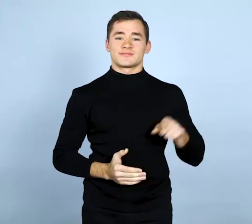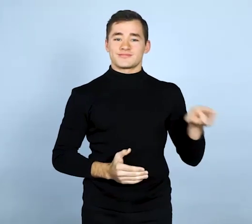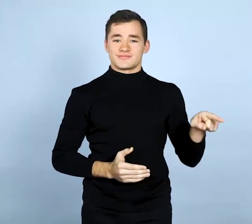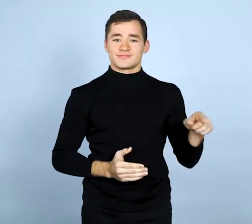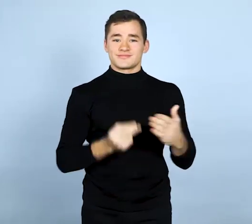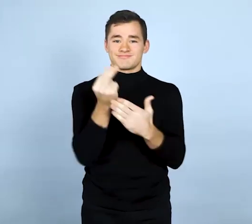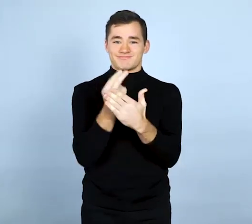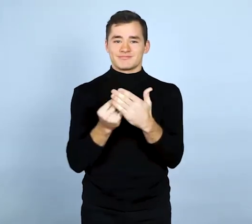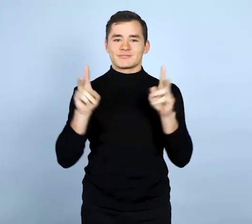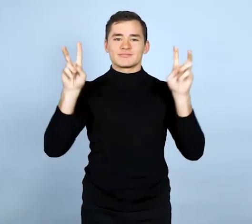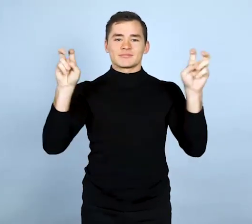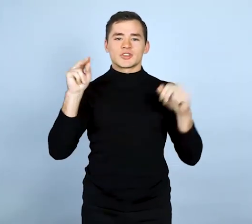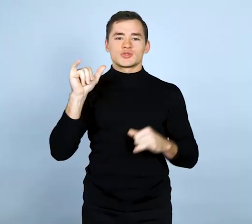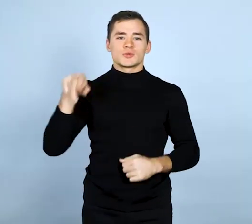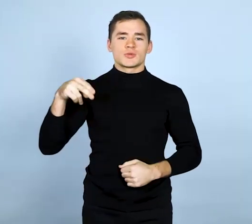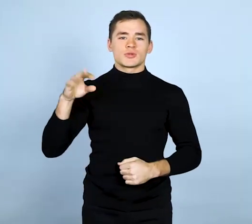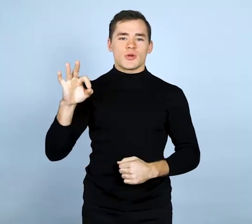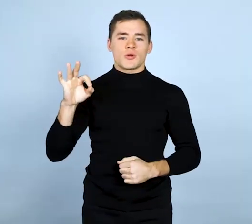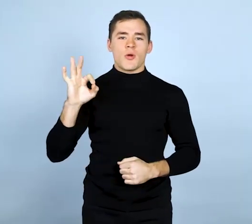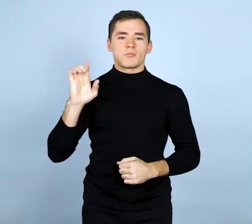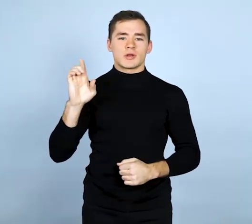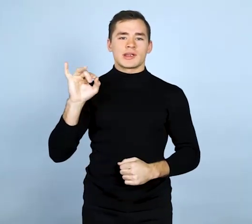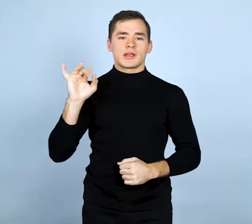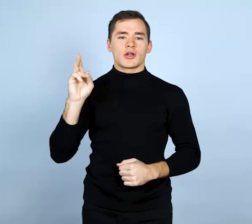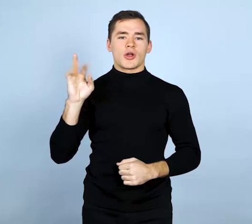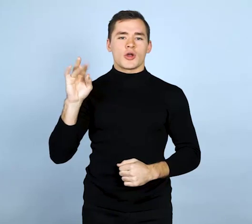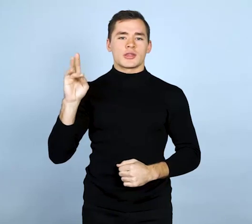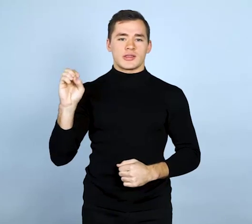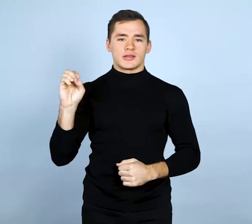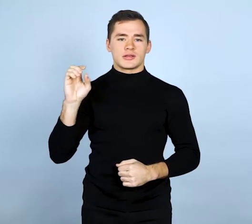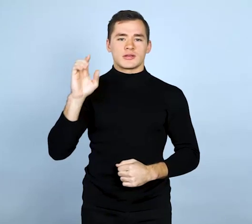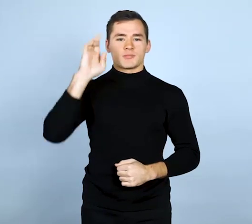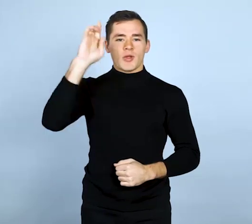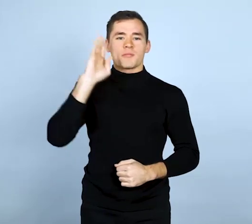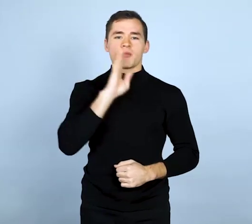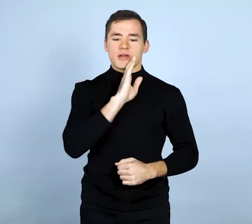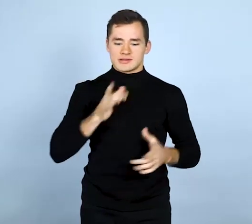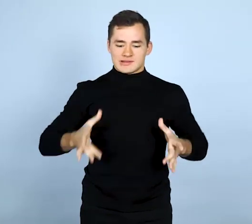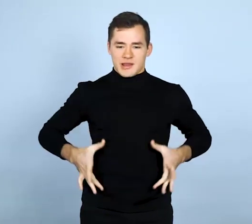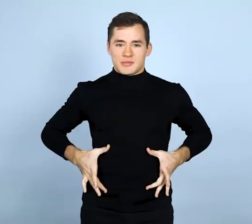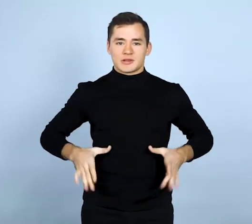«Чудо об иконе «Богоматерь Знамение» -